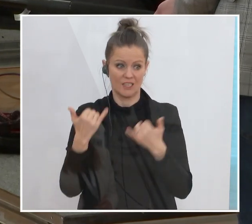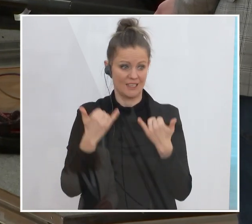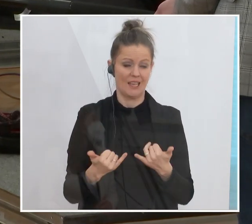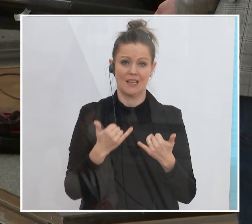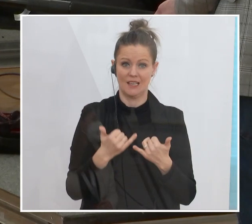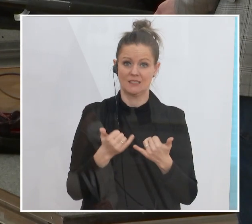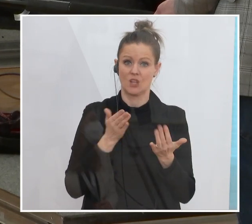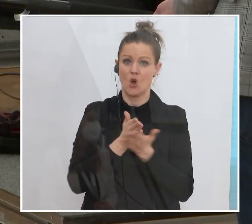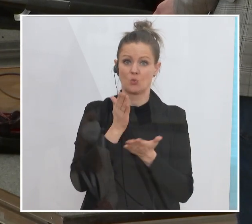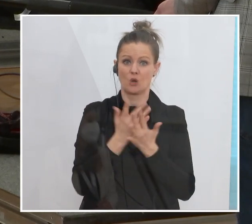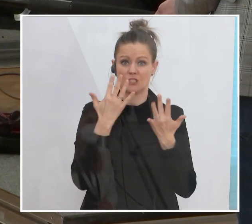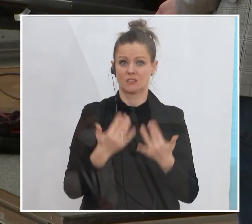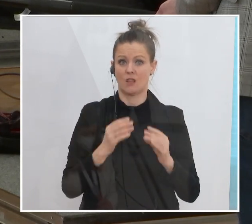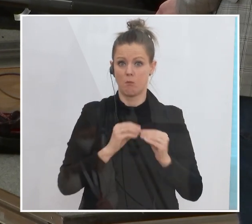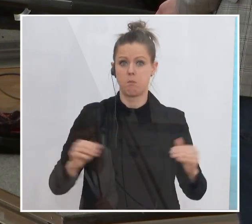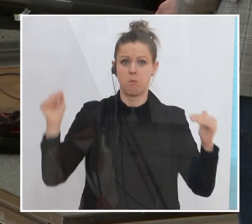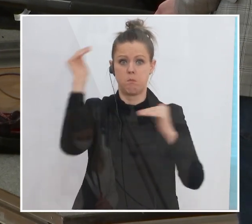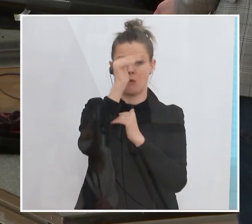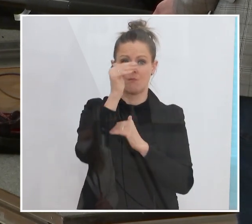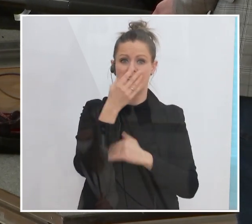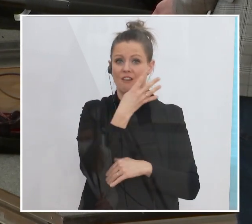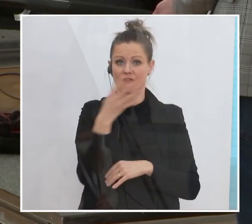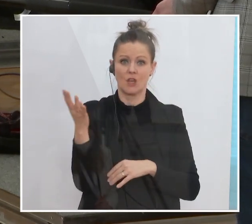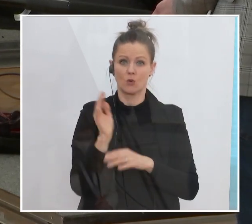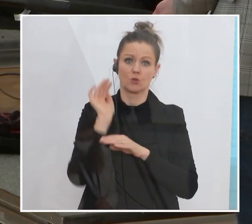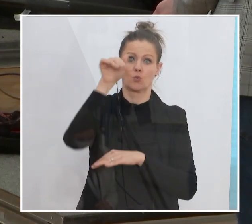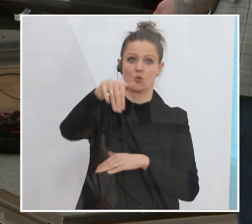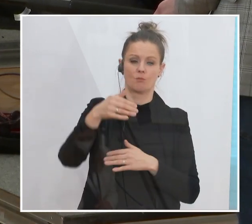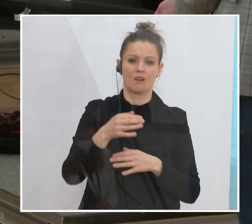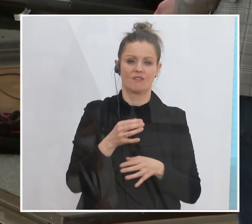ziemlich stark gestiegen, 400 und drüber in verschiedensten Orten oder Städten.